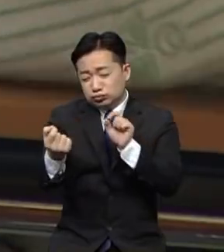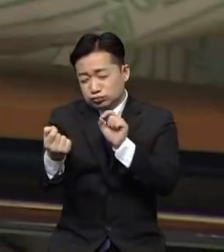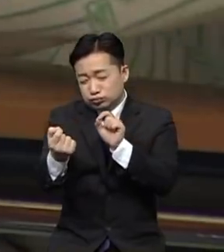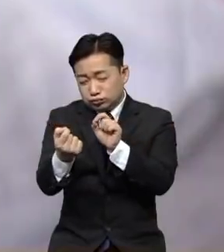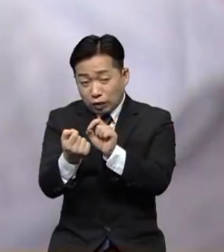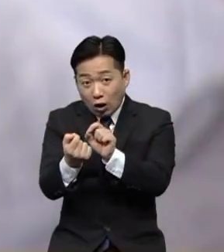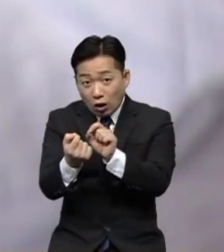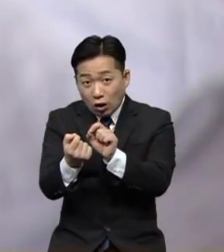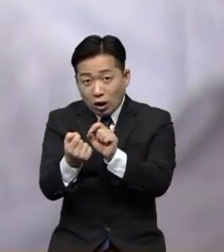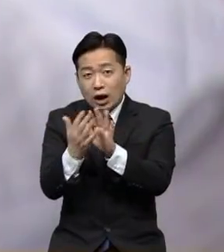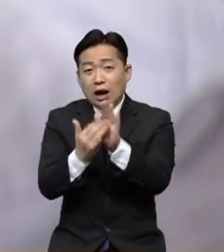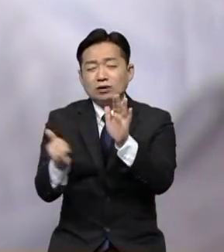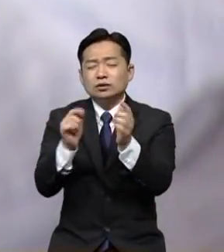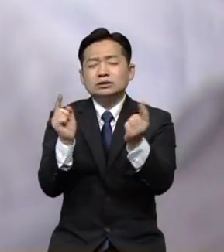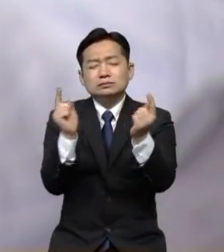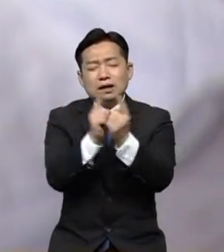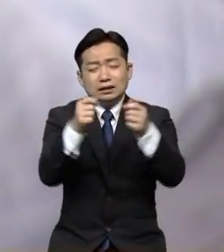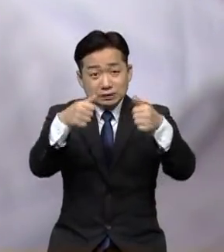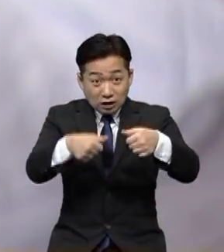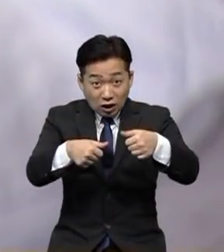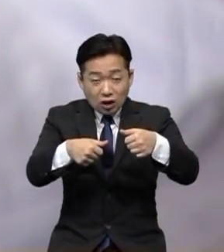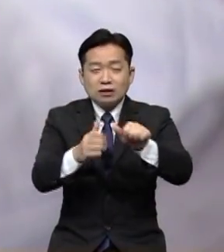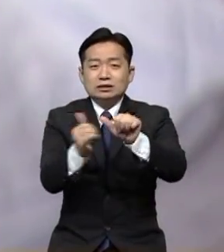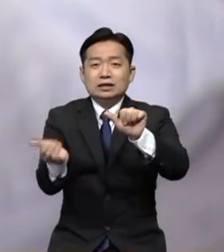경우라면 예외적으로 5명 이상이 허용됩니다.